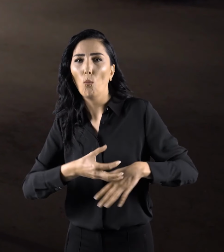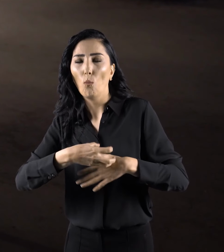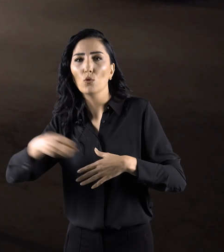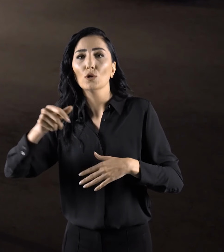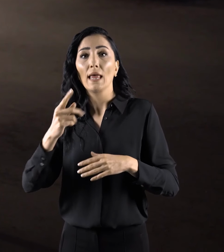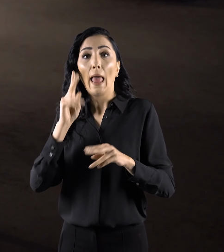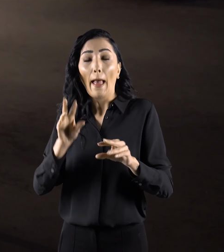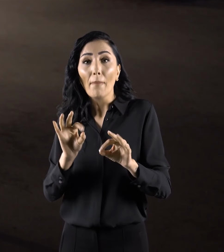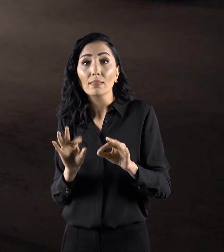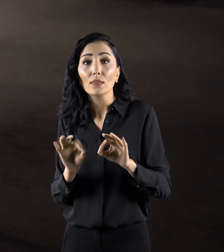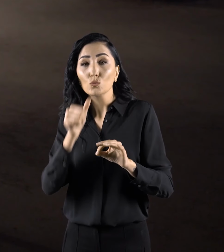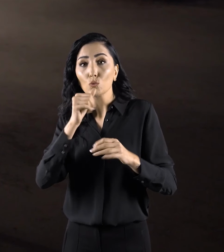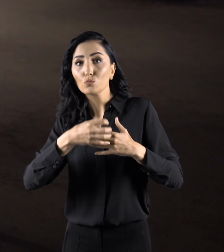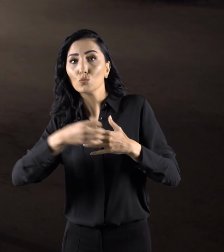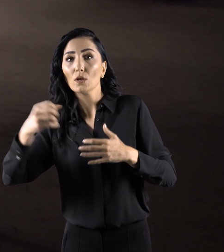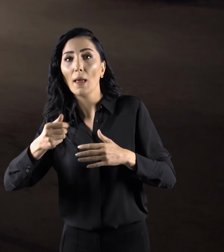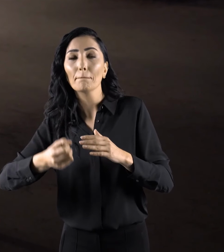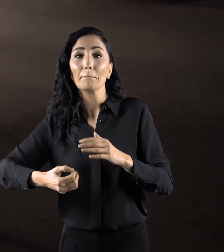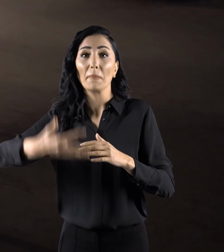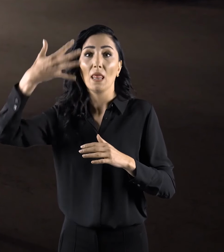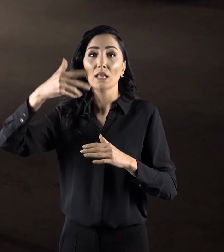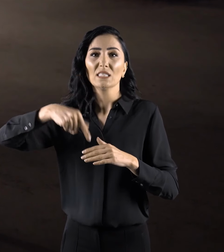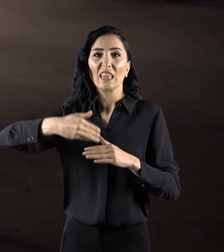Çünkü bir anda bütün suyu dışarıya çekmek